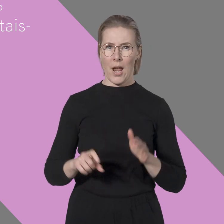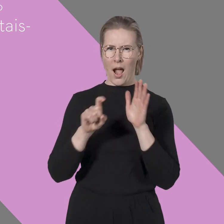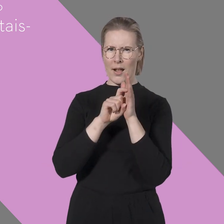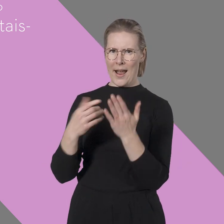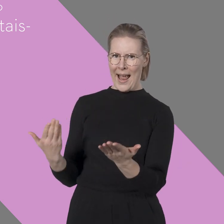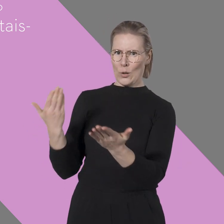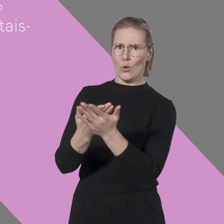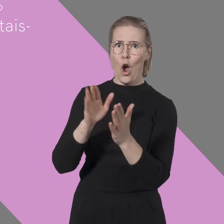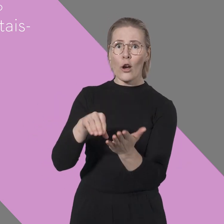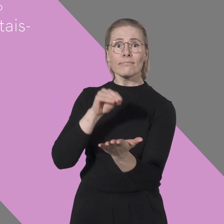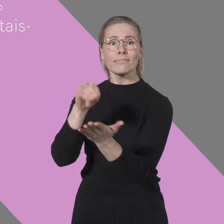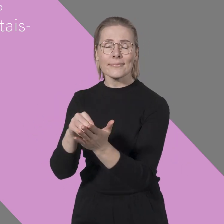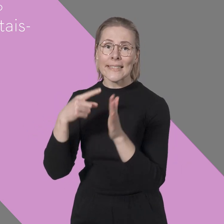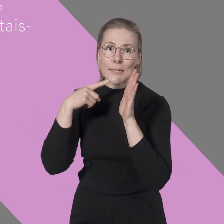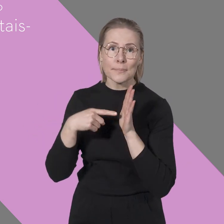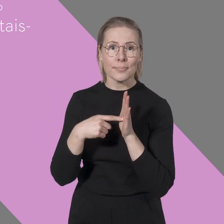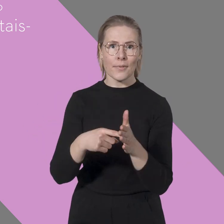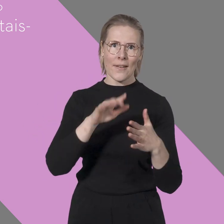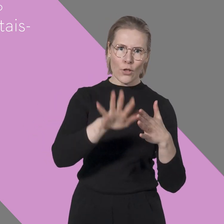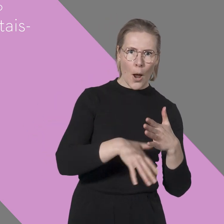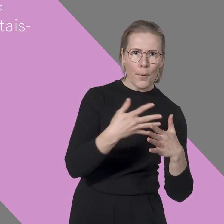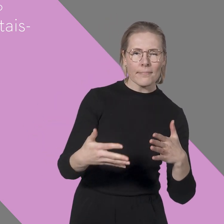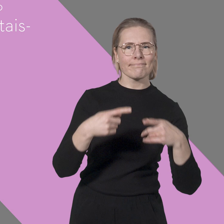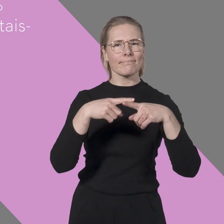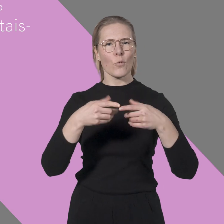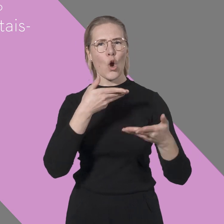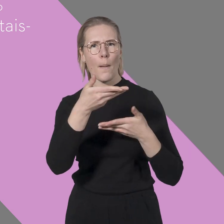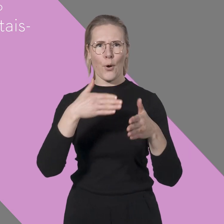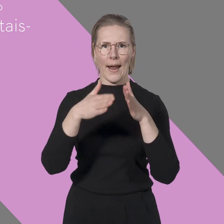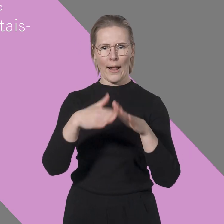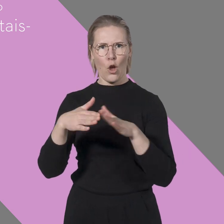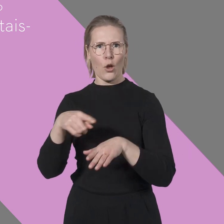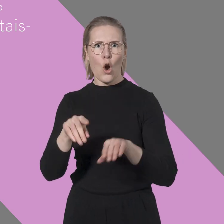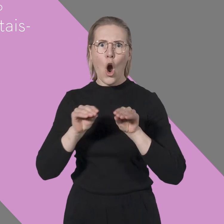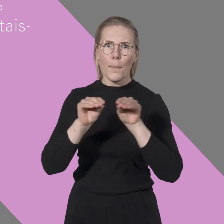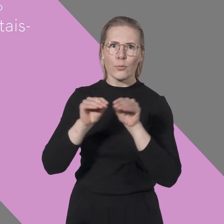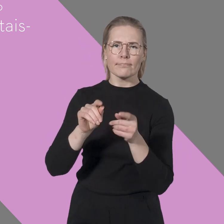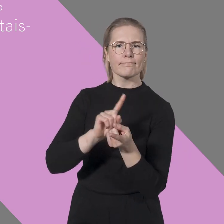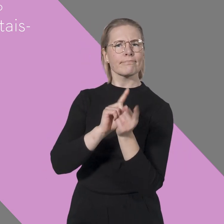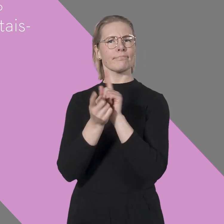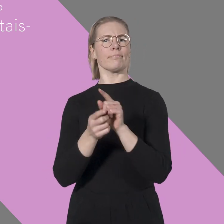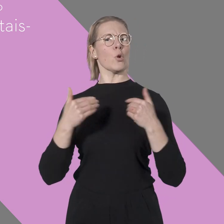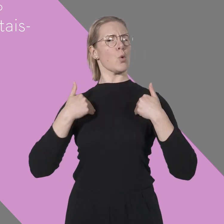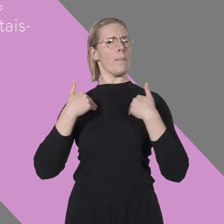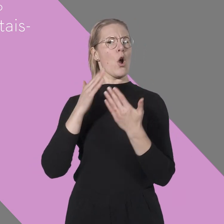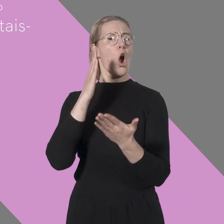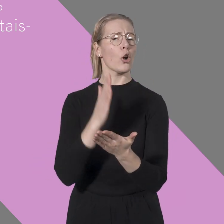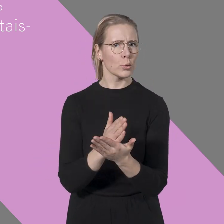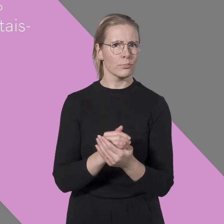Lakiesityksessä on ehdotettu mm. viittomakielen ja kommunikointikeinojen - opetuksen muuttamista subjektiiviseksi oikeudeksi.